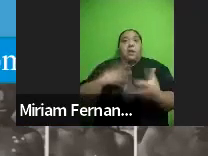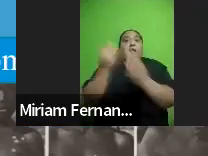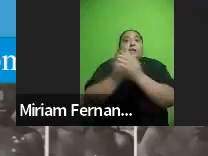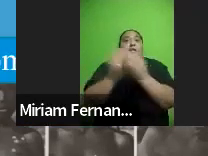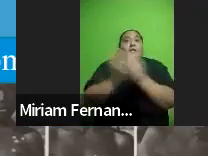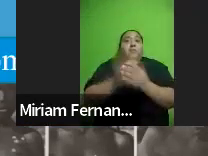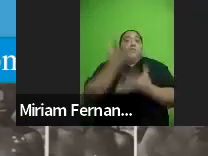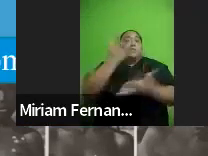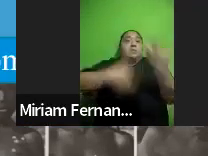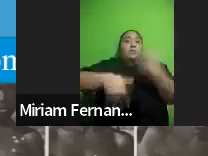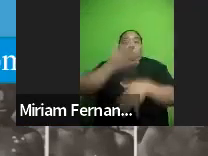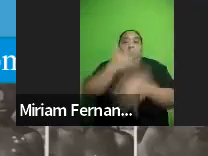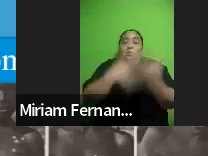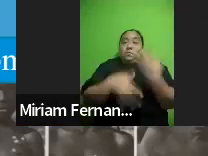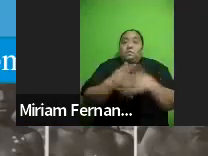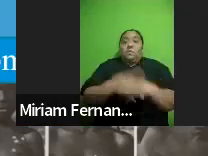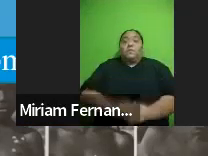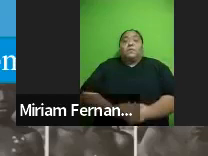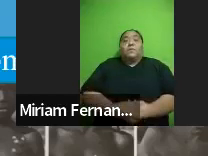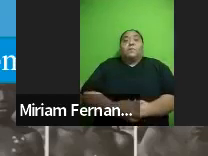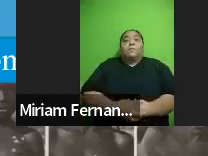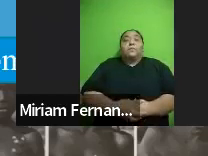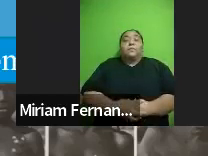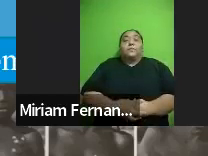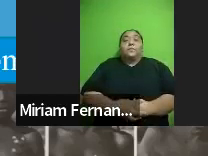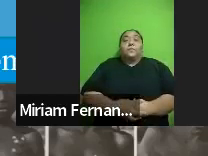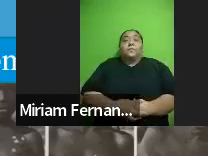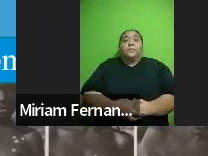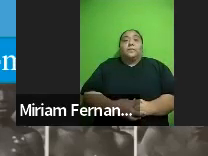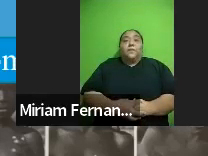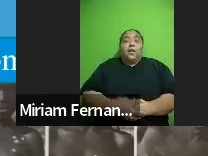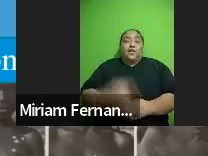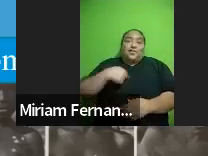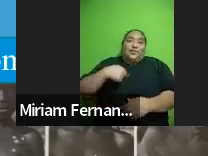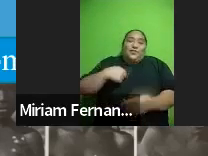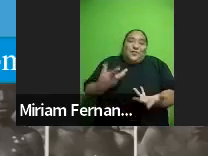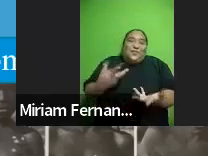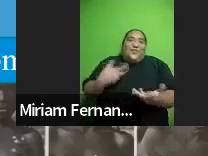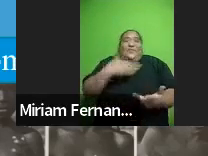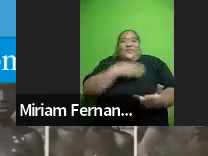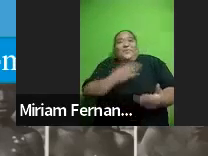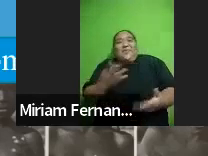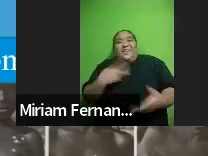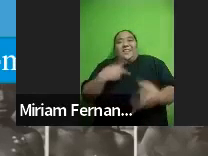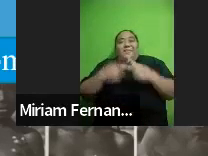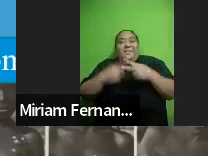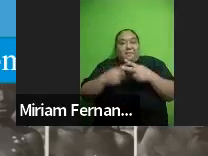en lengua de 6 Como Va Matemáticas